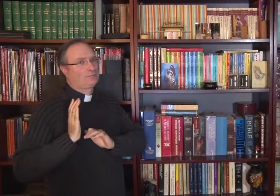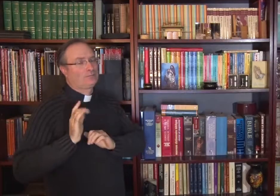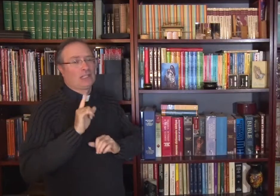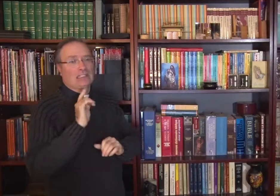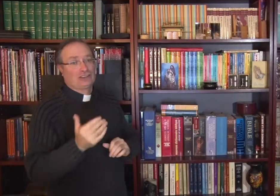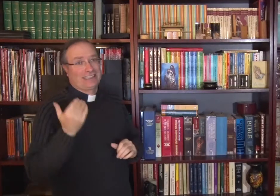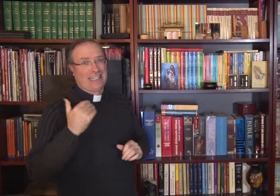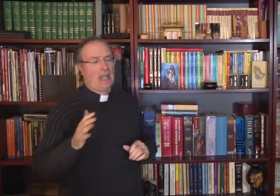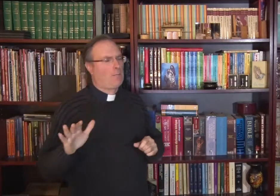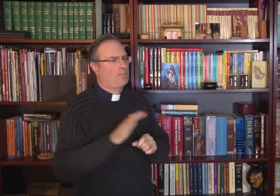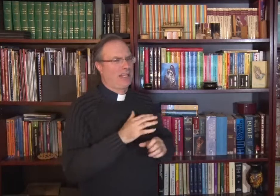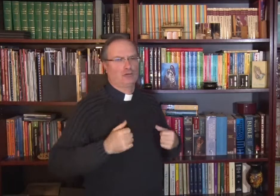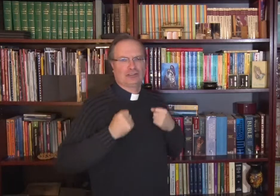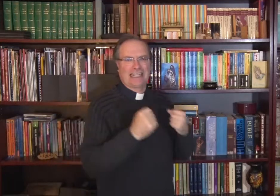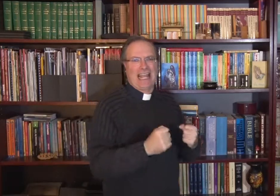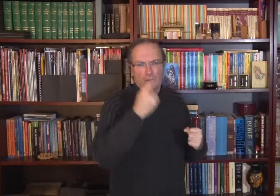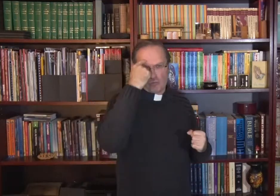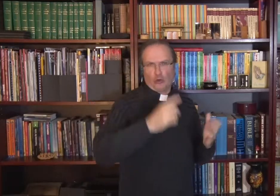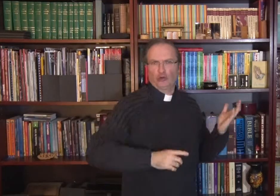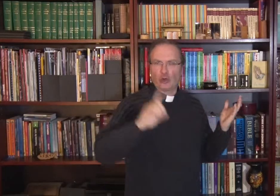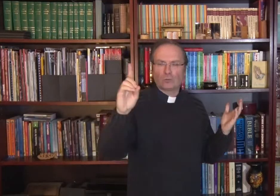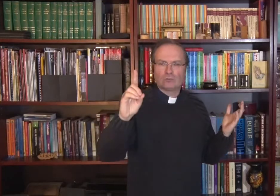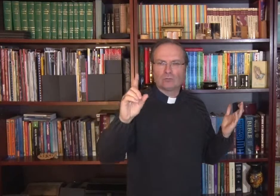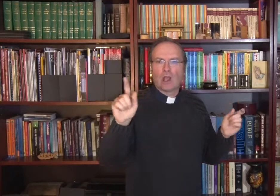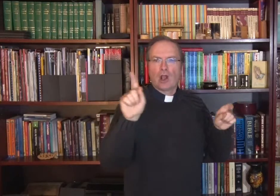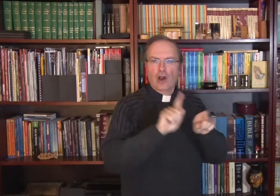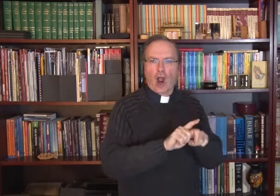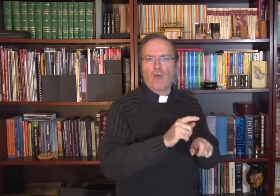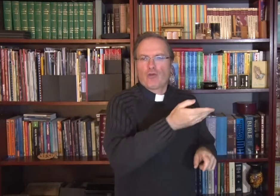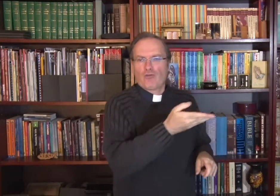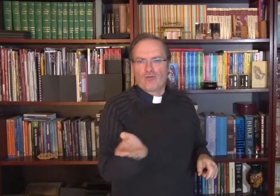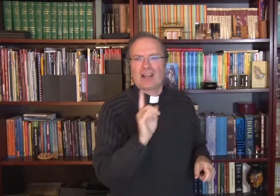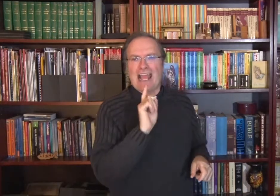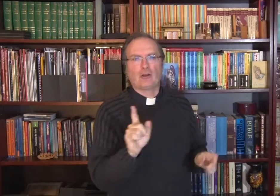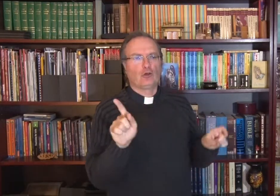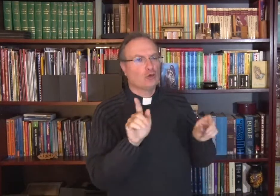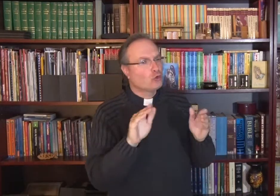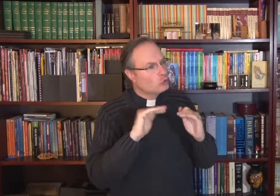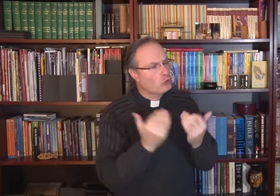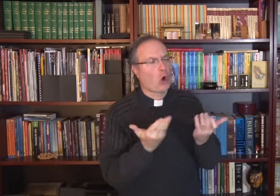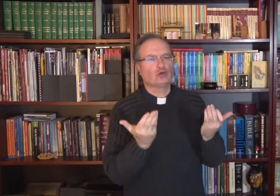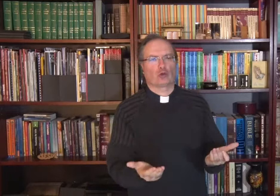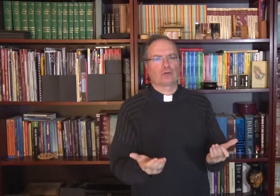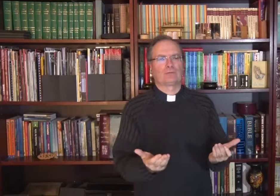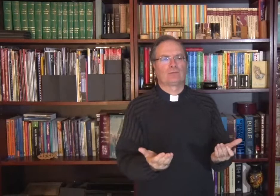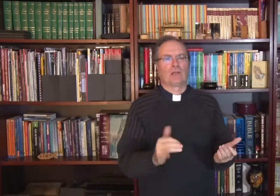j’étais plein de zèle pour Dieu, comme vous l’êtes tous aujourd’hui.